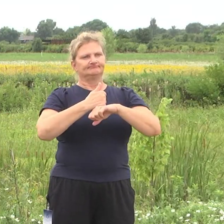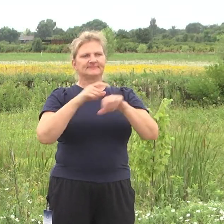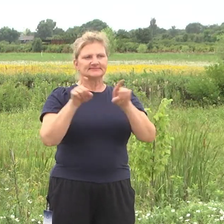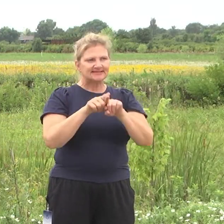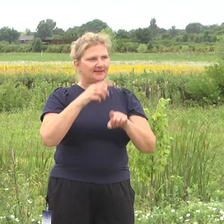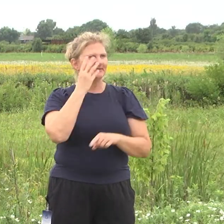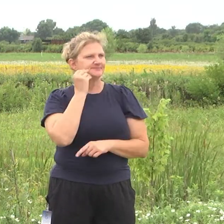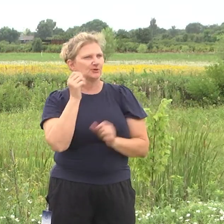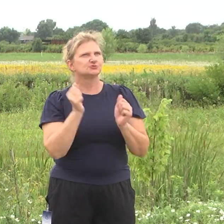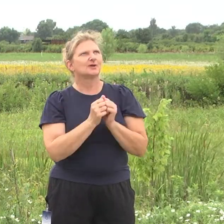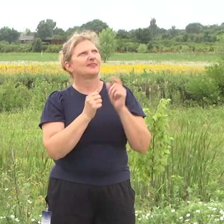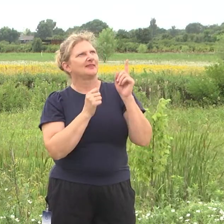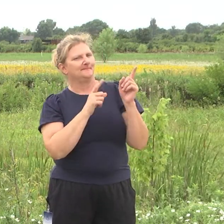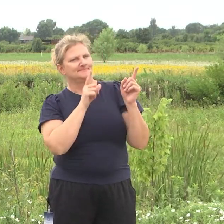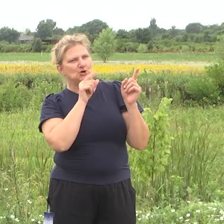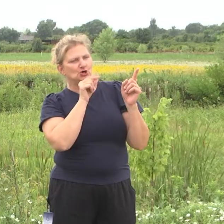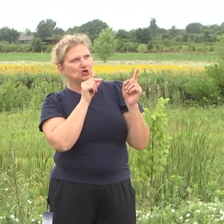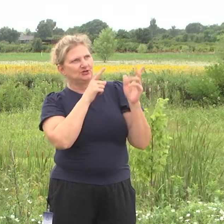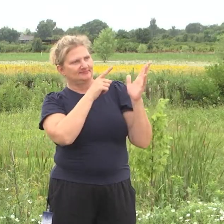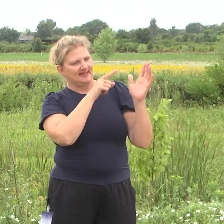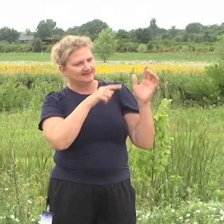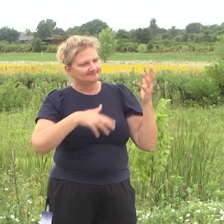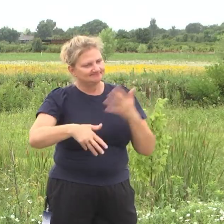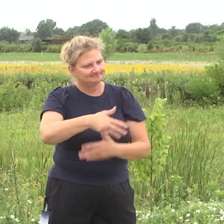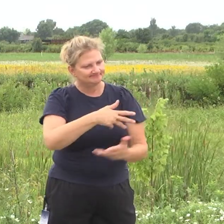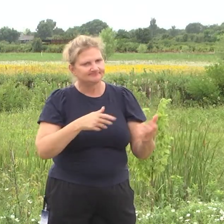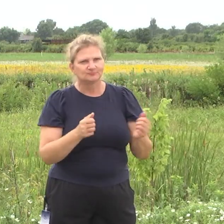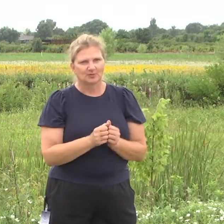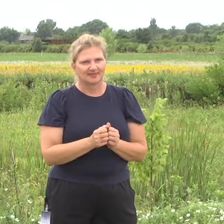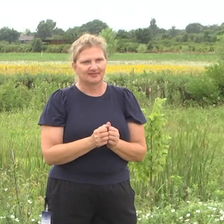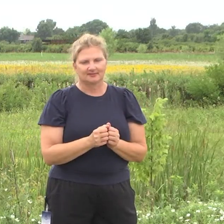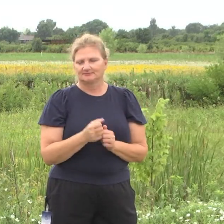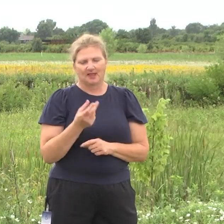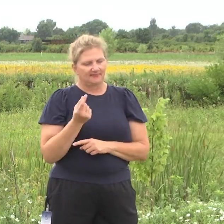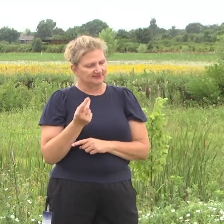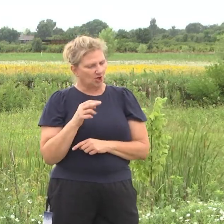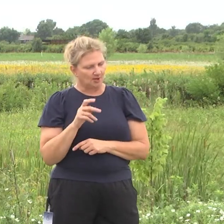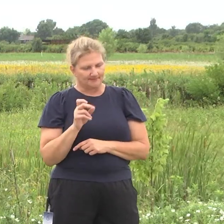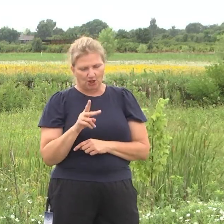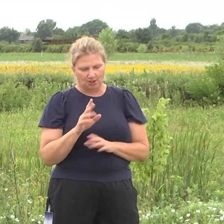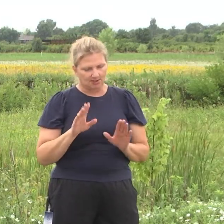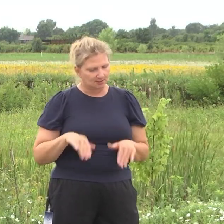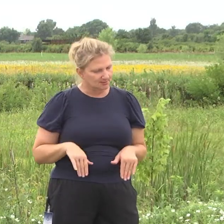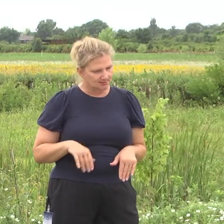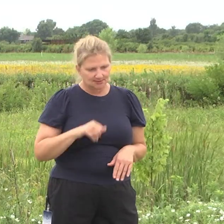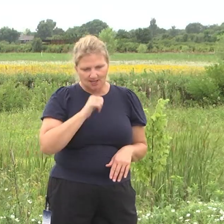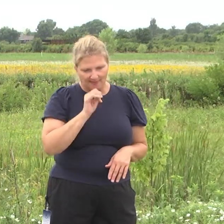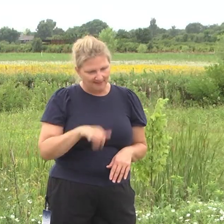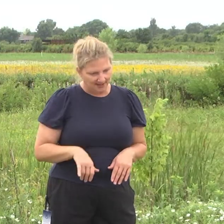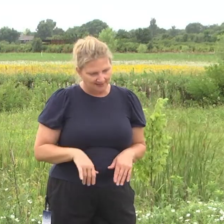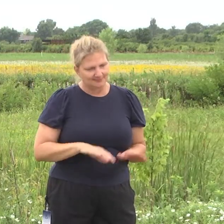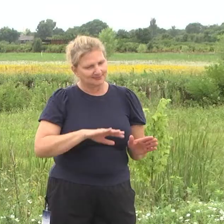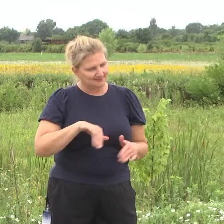mientras interactúan con el parque para perros... perdón, la parte del cocodrilo... eso es